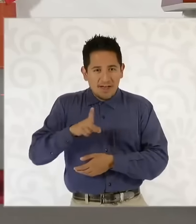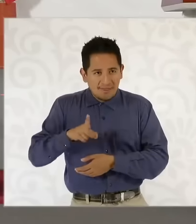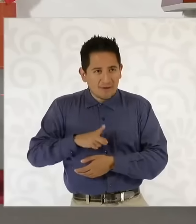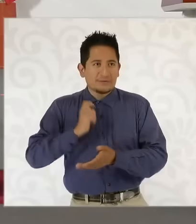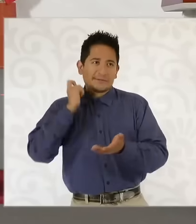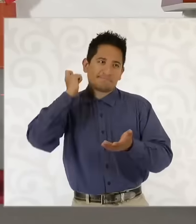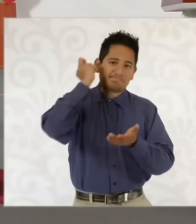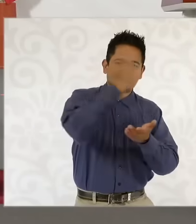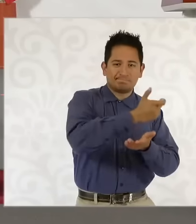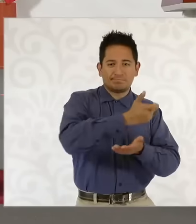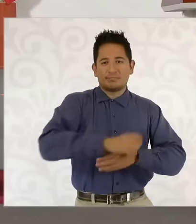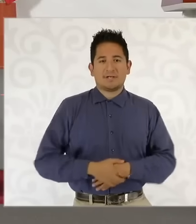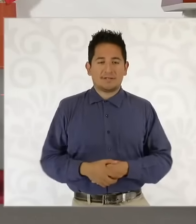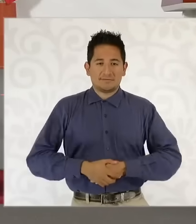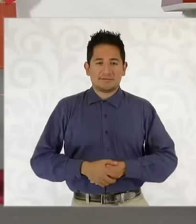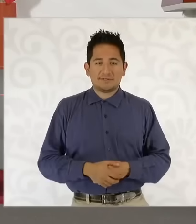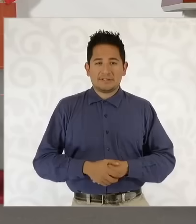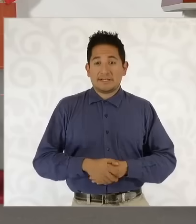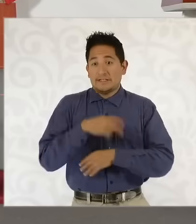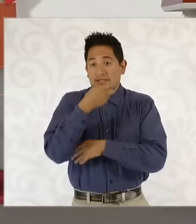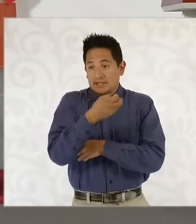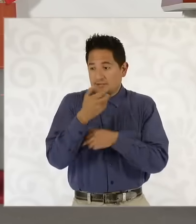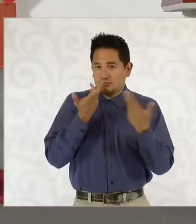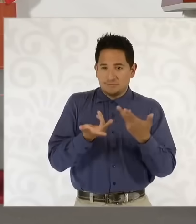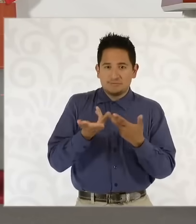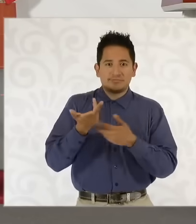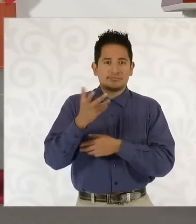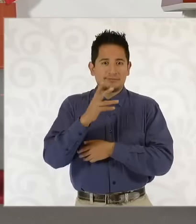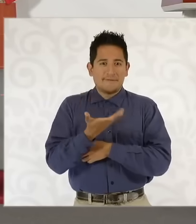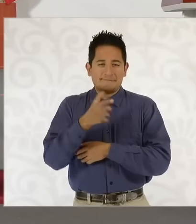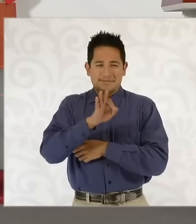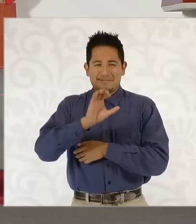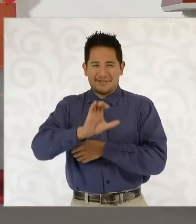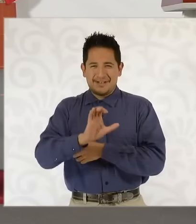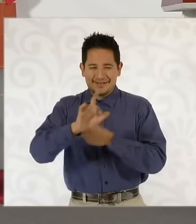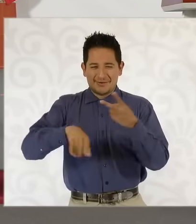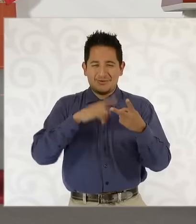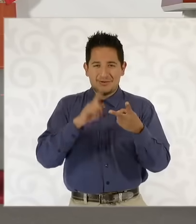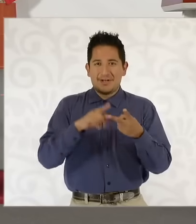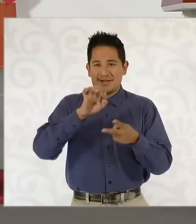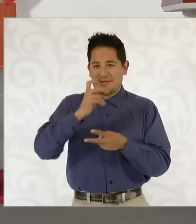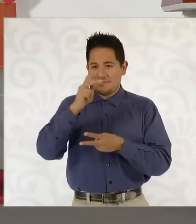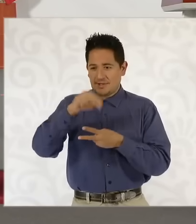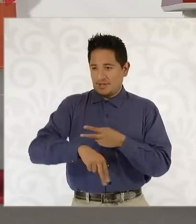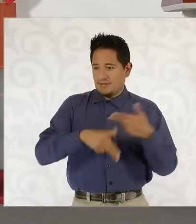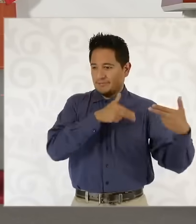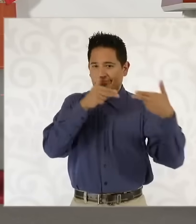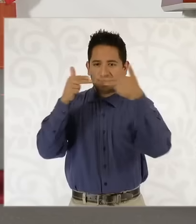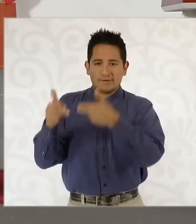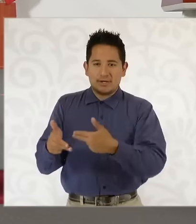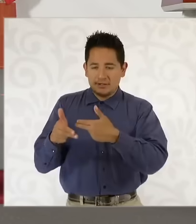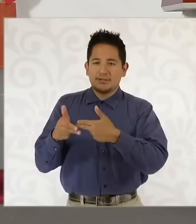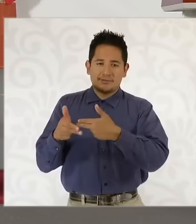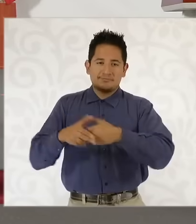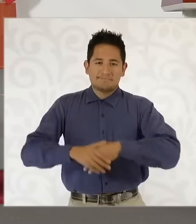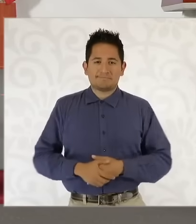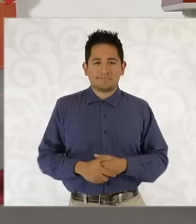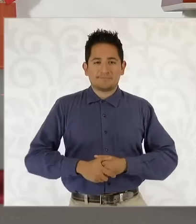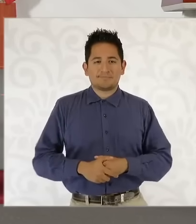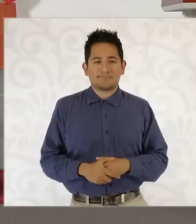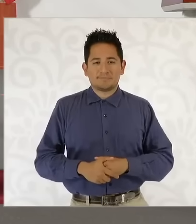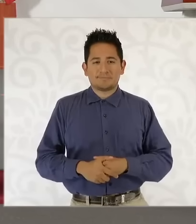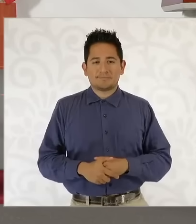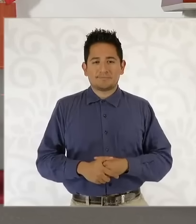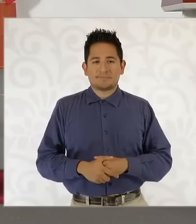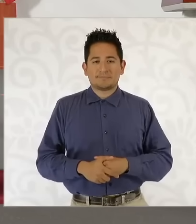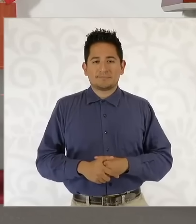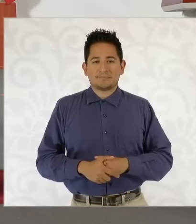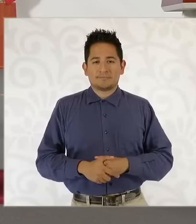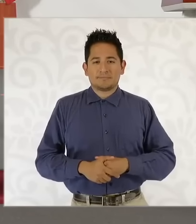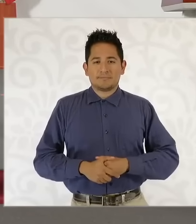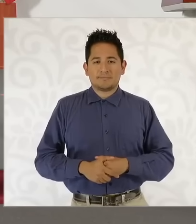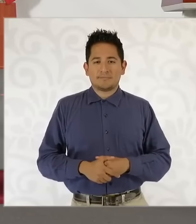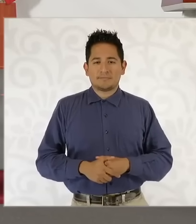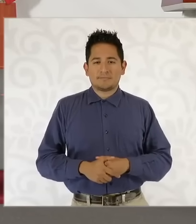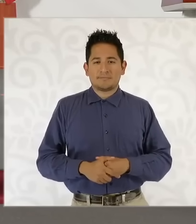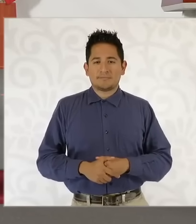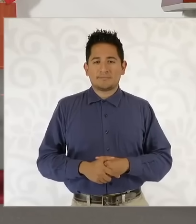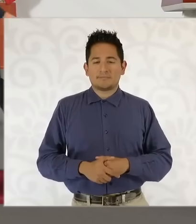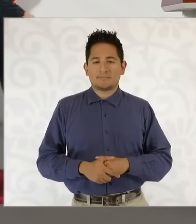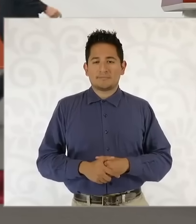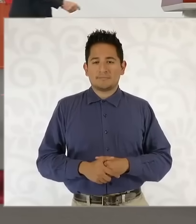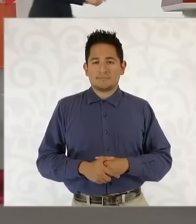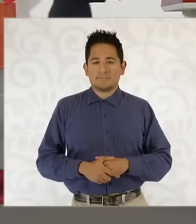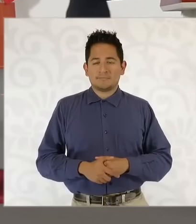Peña y otros más atrás. Entonces, por eso digo que Pemex es rentable. Ahora